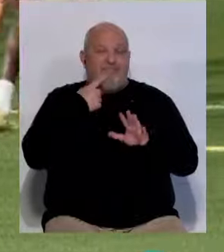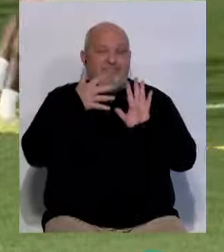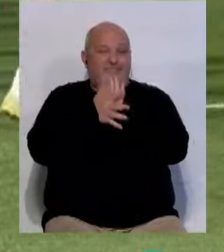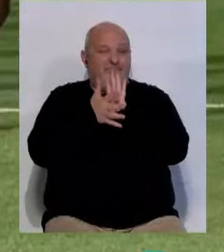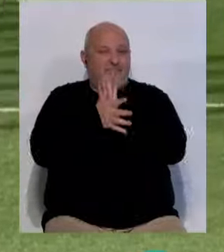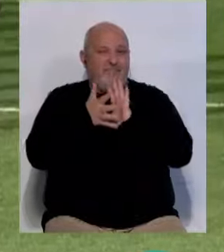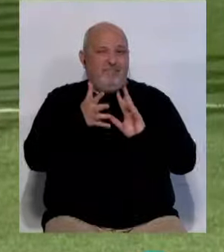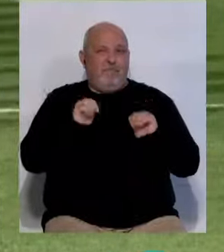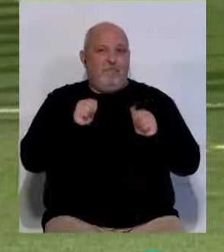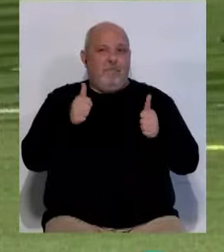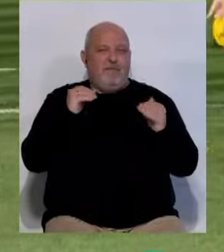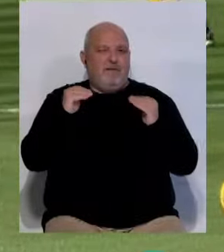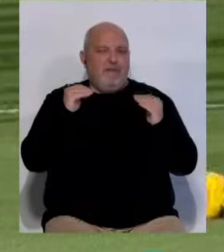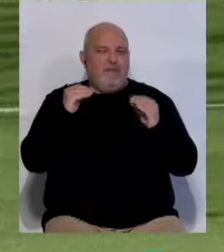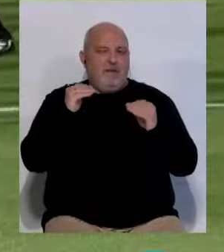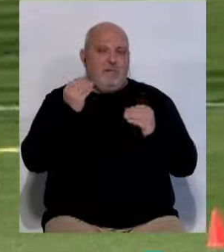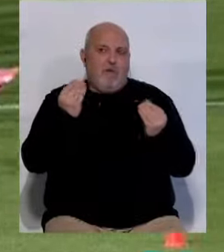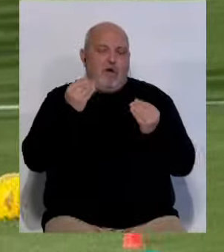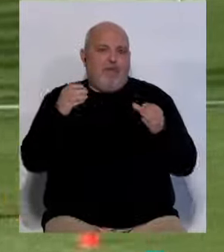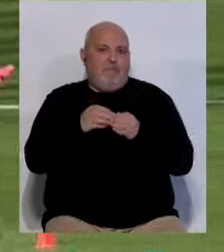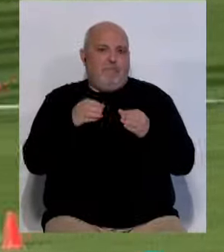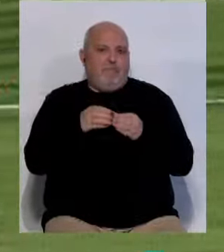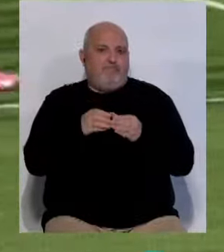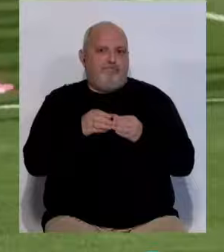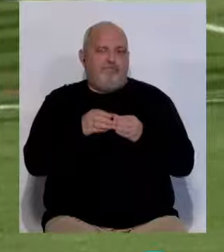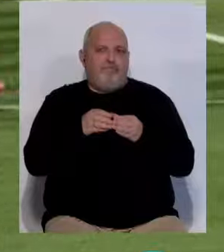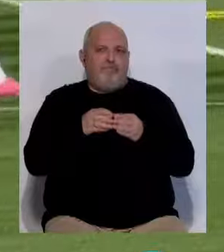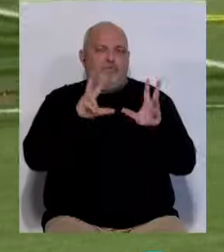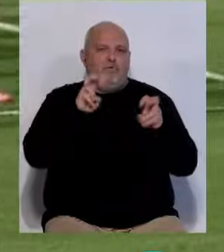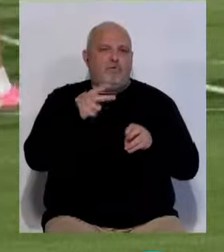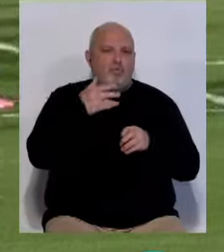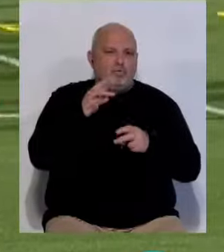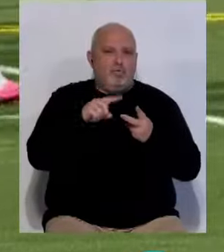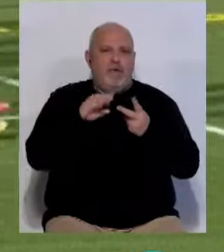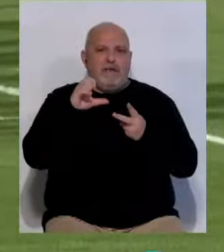principio de temporada pensábamos que tenía mejor plantilla eh cazos shuo Escalante el